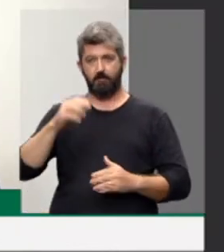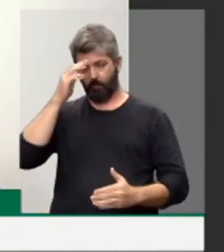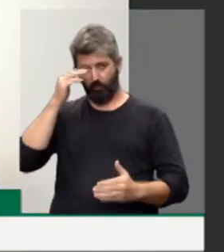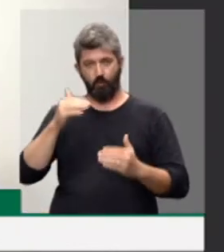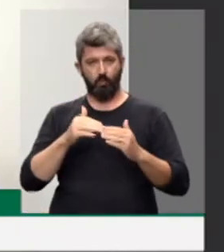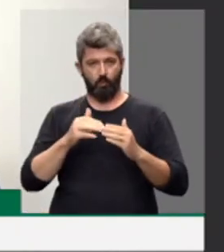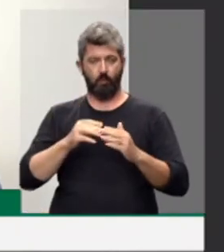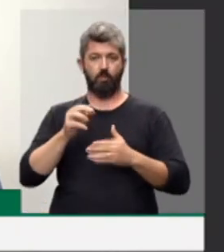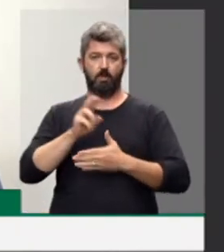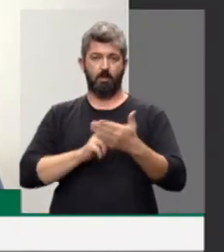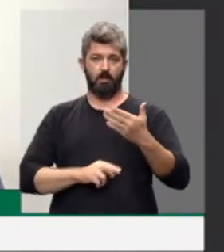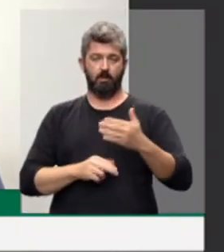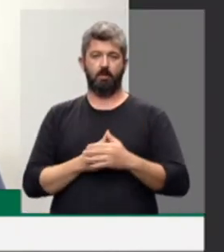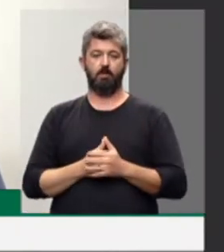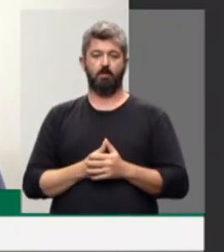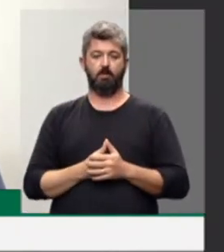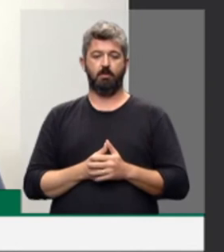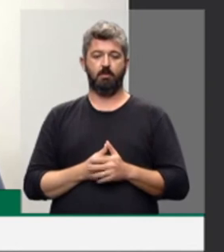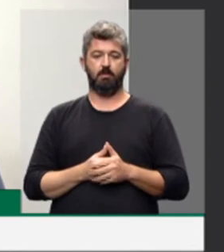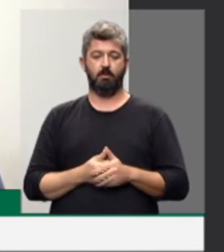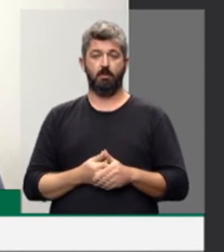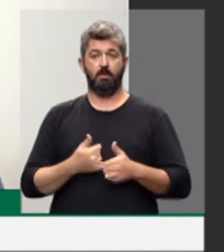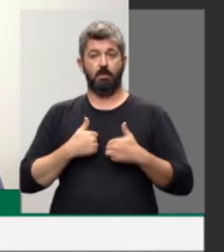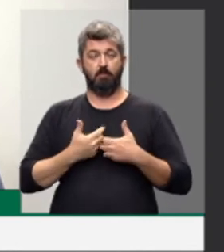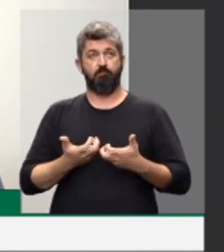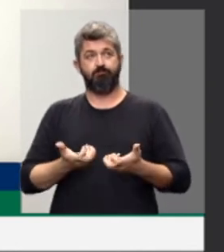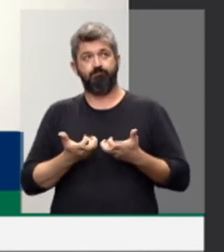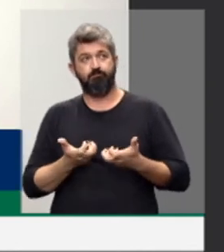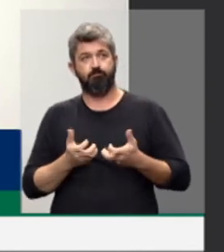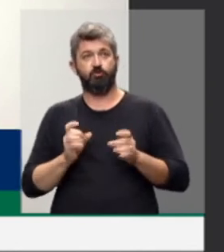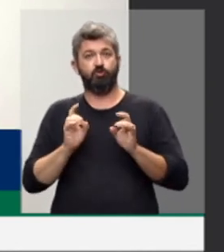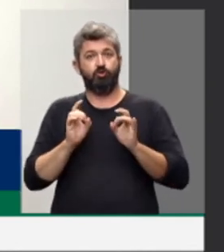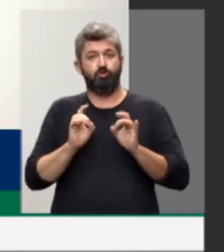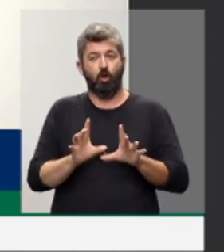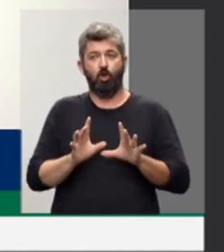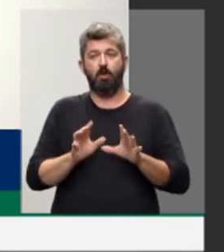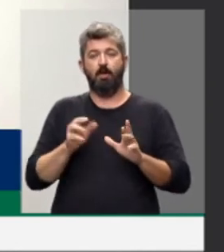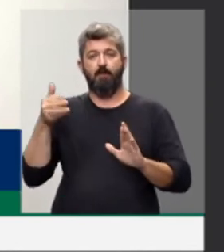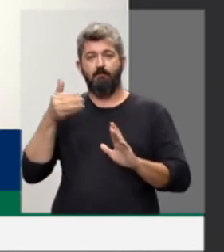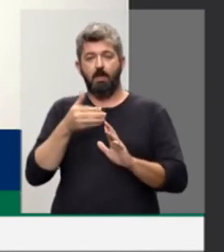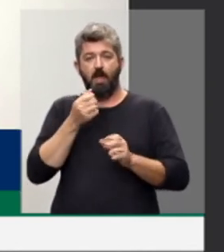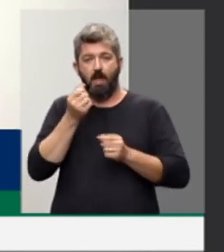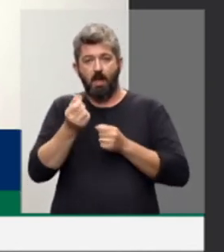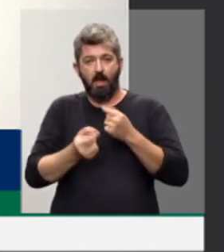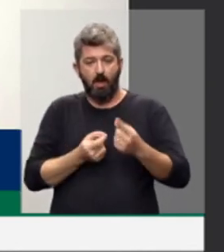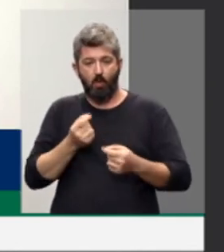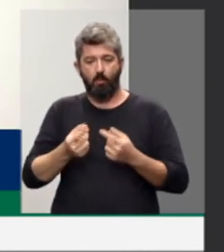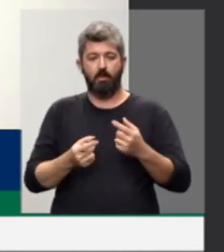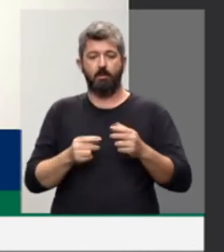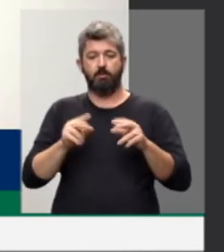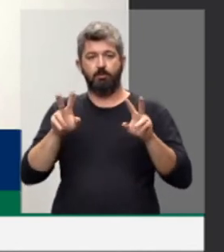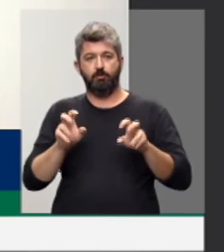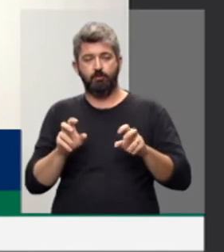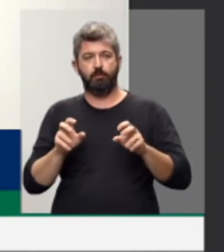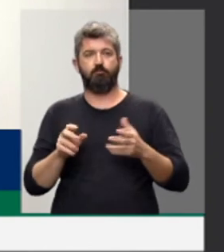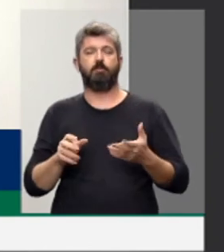VOTA O PL? SENHOR PRESIDENTE, O PL VOTA SIM, A FAVOR DO PARECER EU GOSTARIA SÓ DE